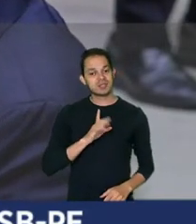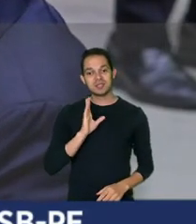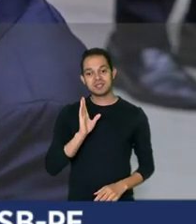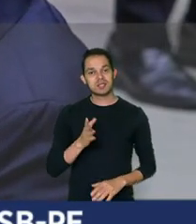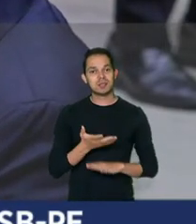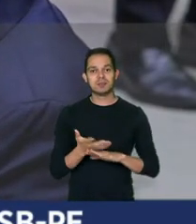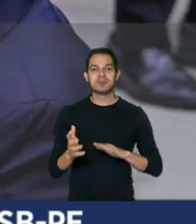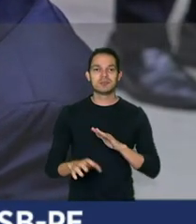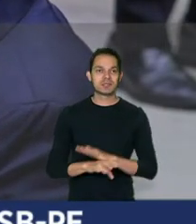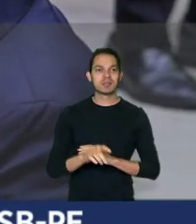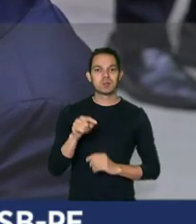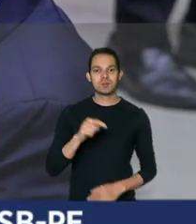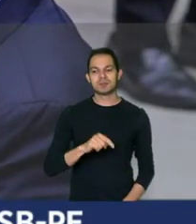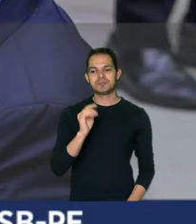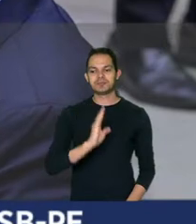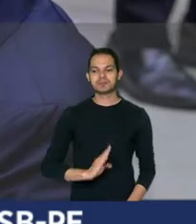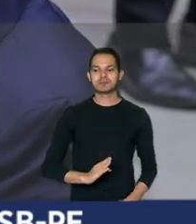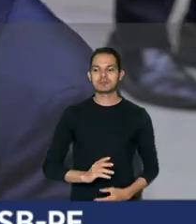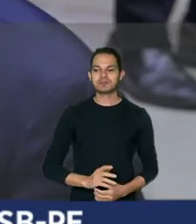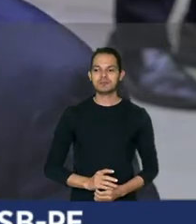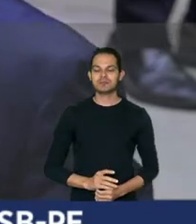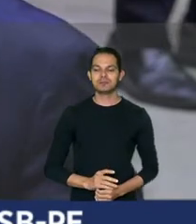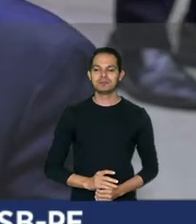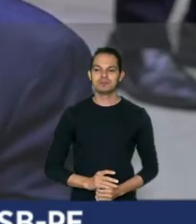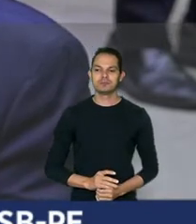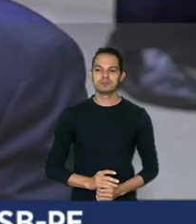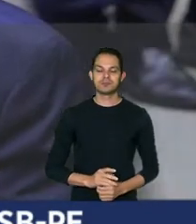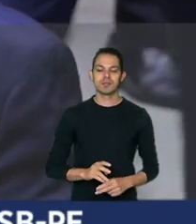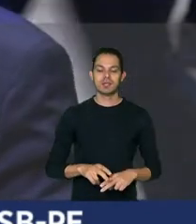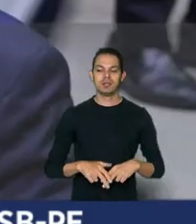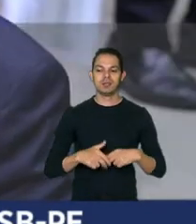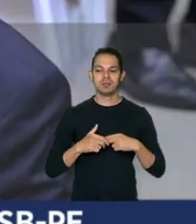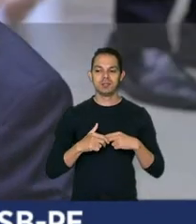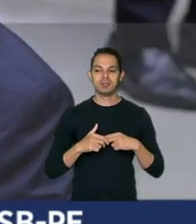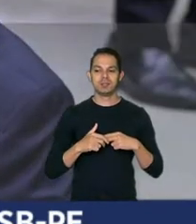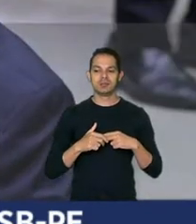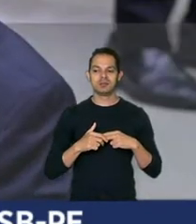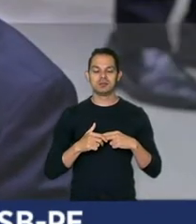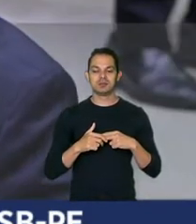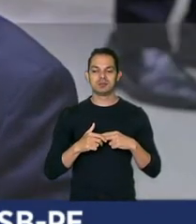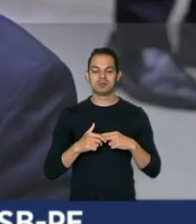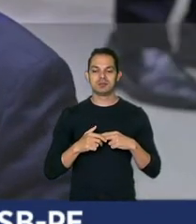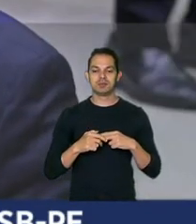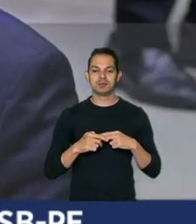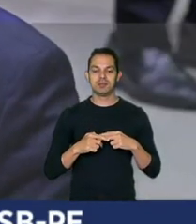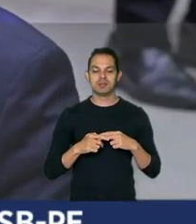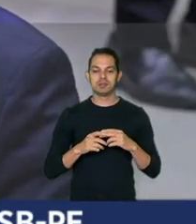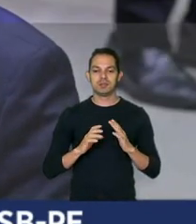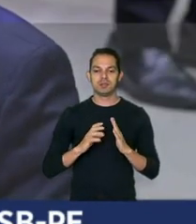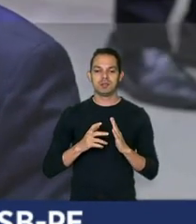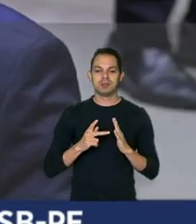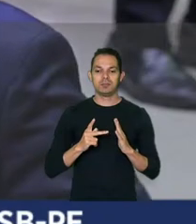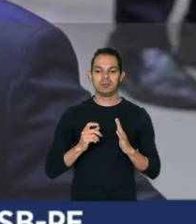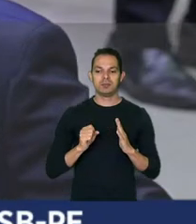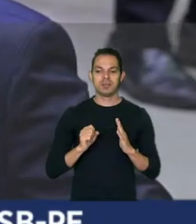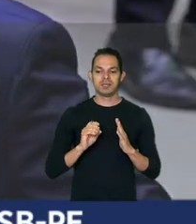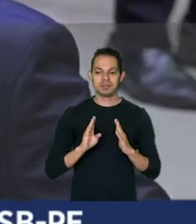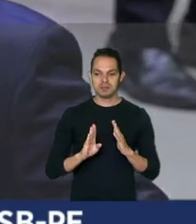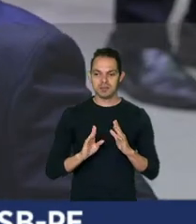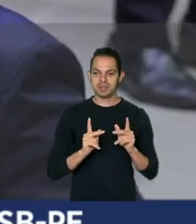TEMOS UMA LEGISLAÇÃO AMBIENTAL NO PAÍS. ENTÃO A GENTE VAI LIBERAR A BANCADA DO PSB, MAS NÃO PODERIA DEIXAR